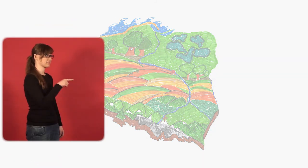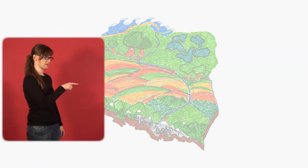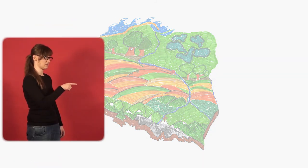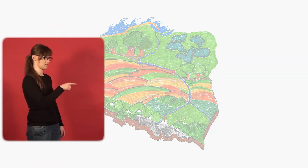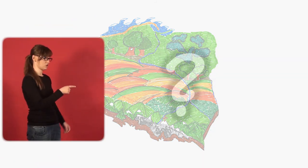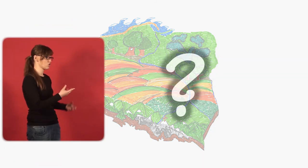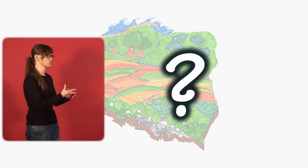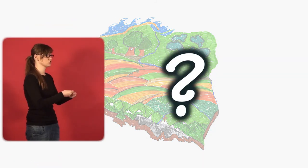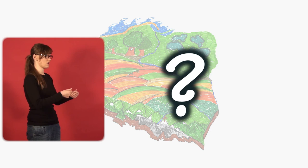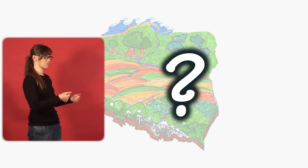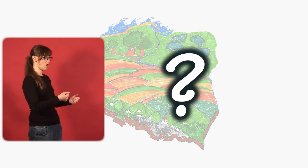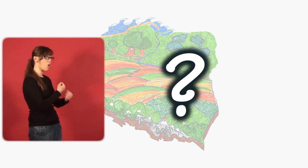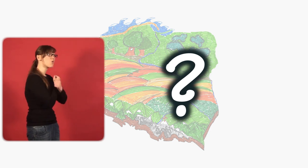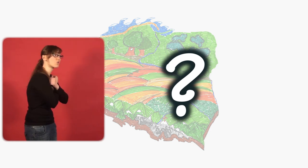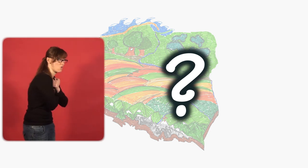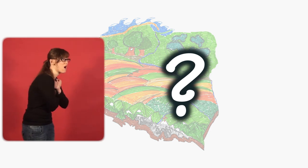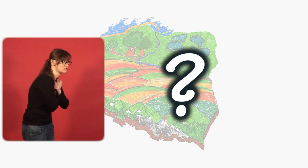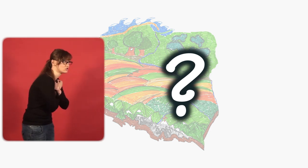Czy ją kochasz?